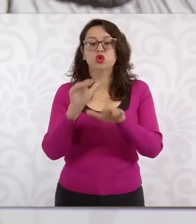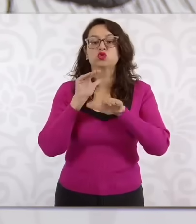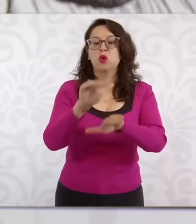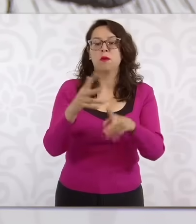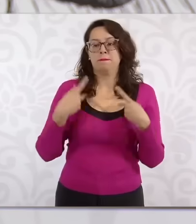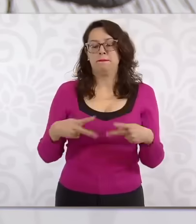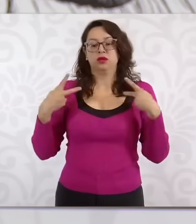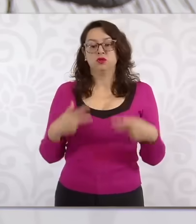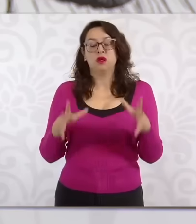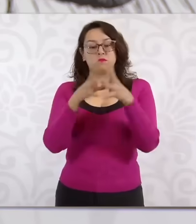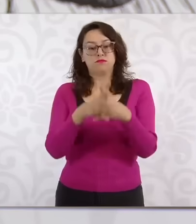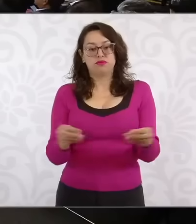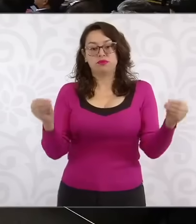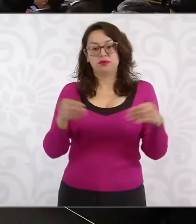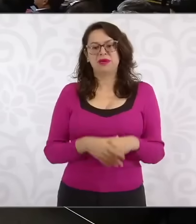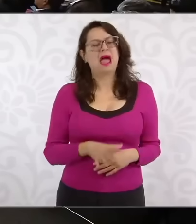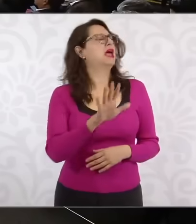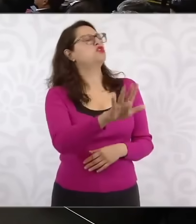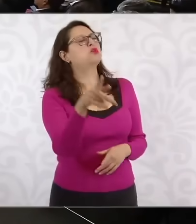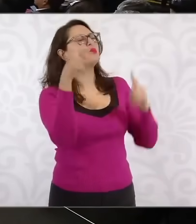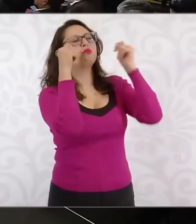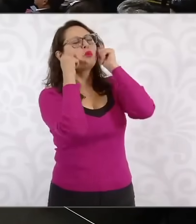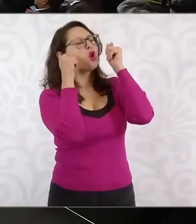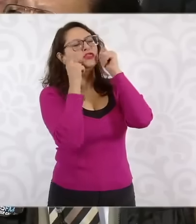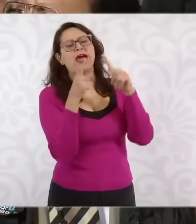desaparecidas porque son bueno, independientemente de los datos, que al final de cuentas es un